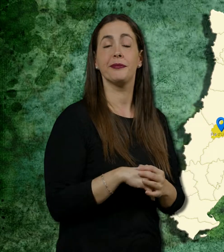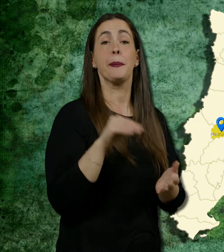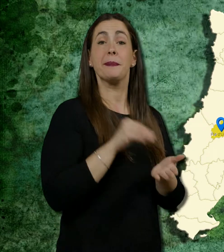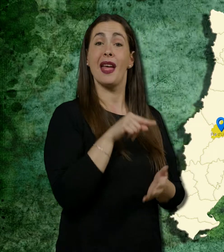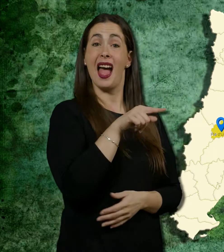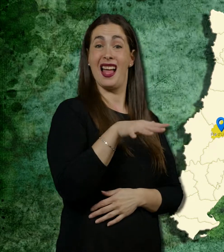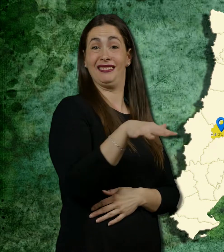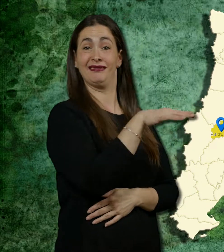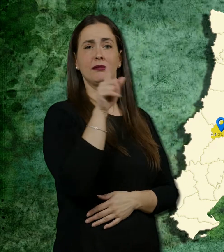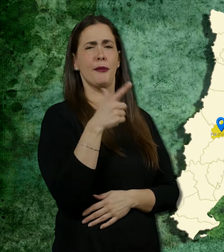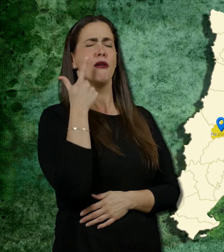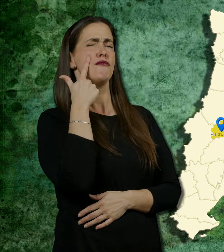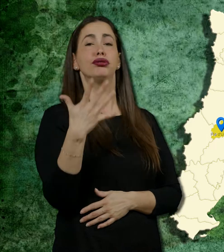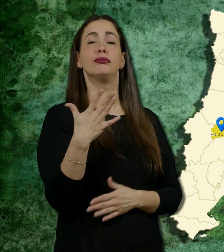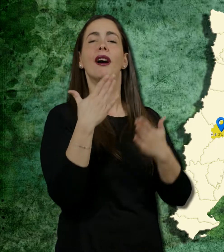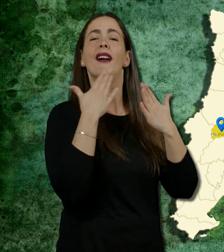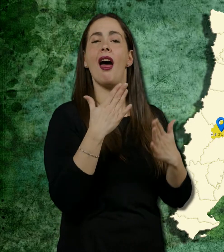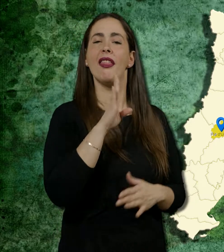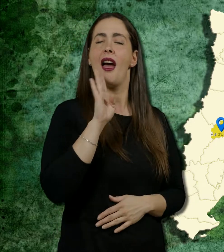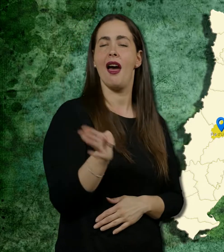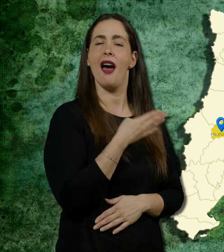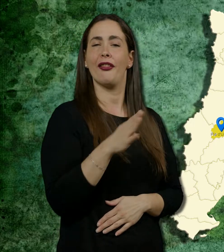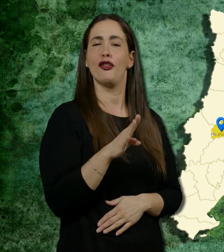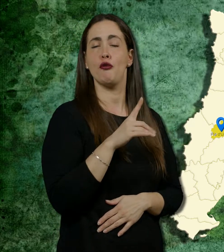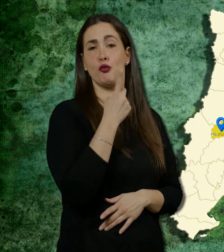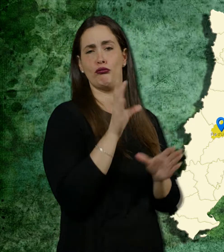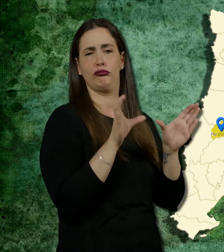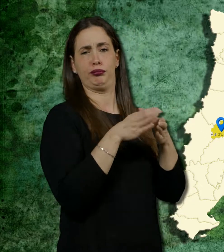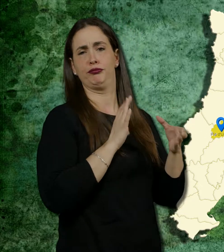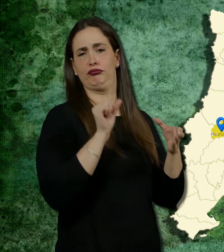La localitat és també coneguda per una cançó